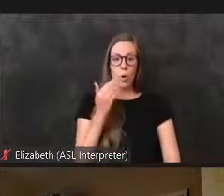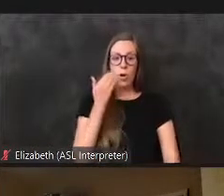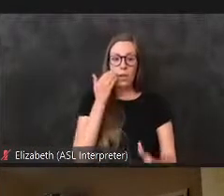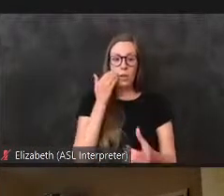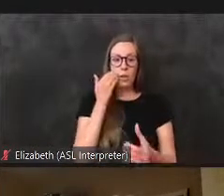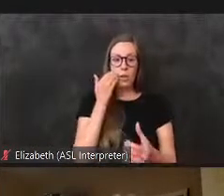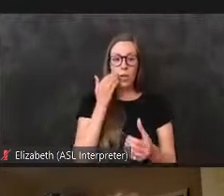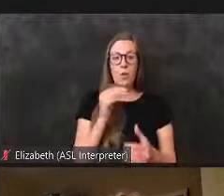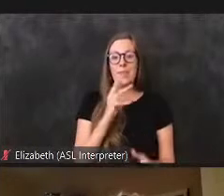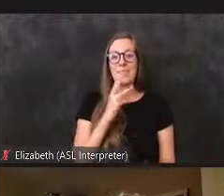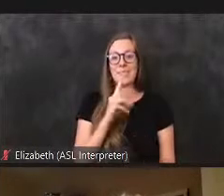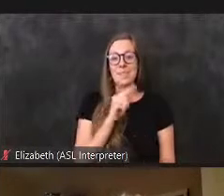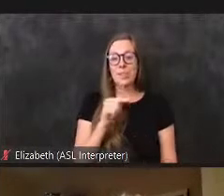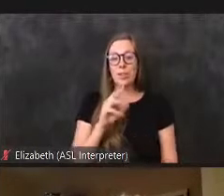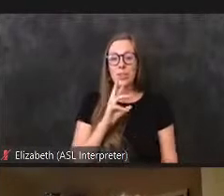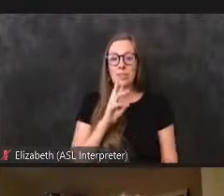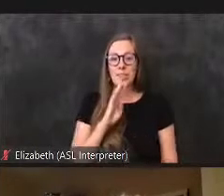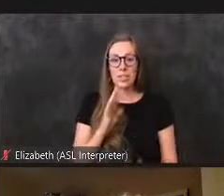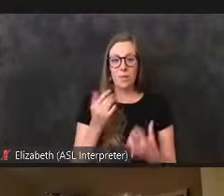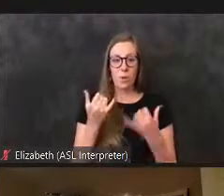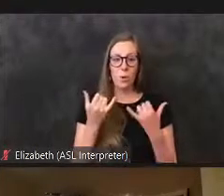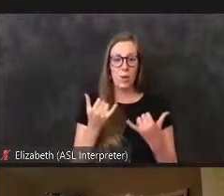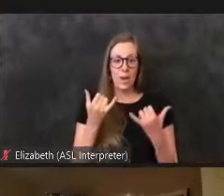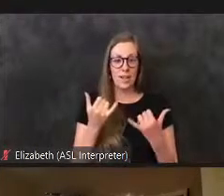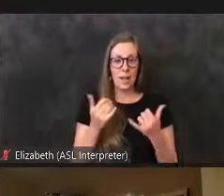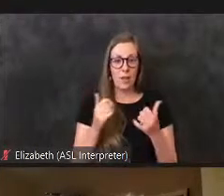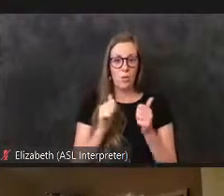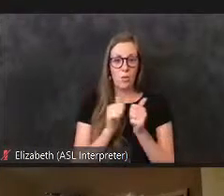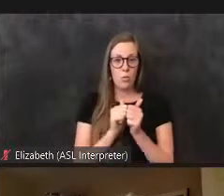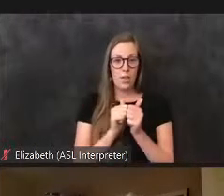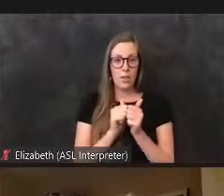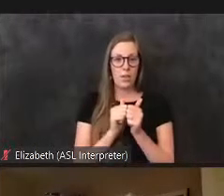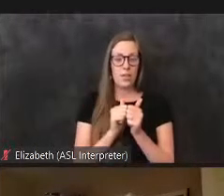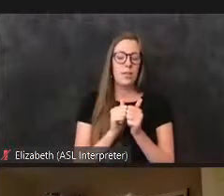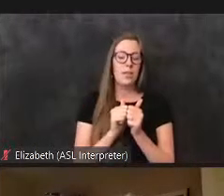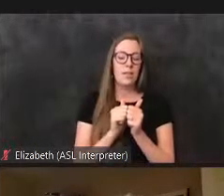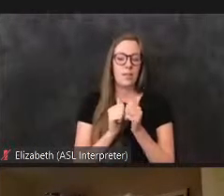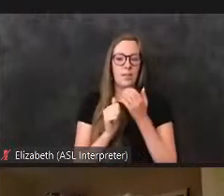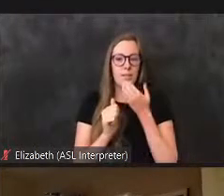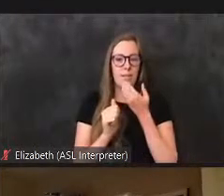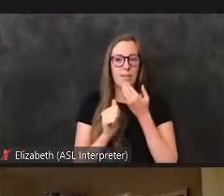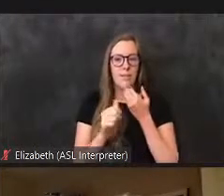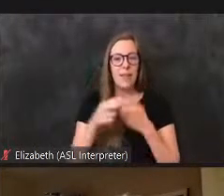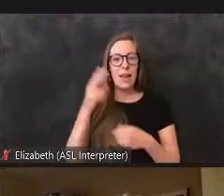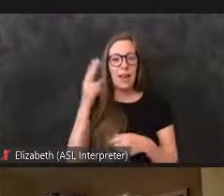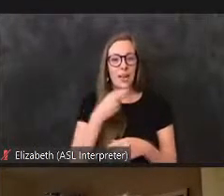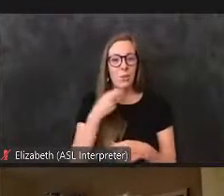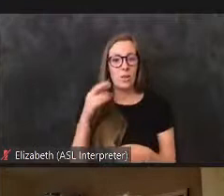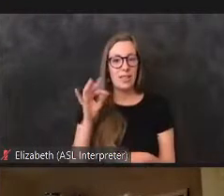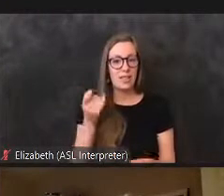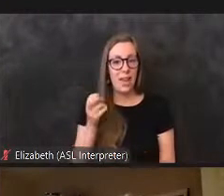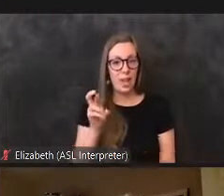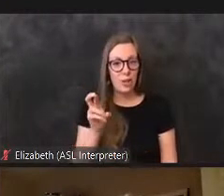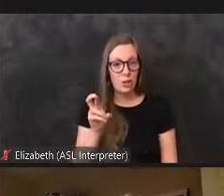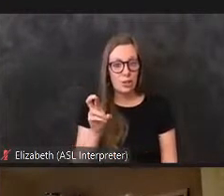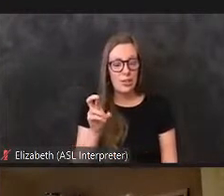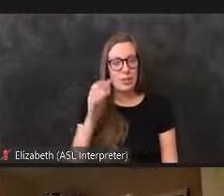La pruebade es de 65 64 o con comm de y6 65. Con comorbilidades o necesidades.